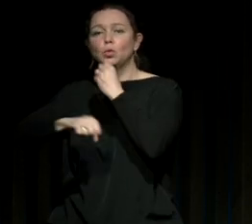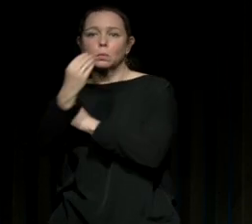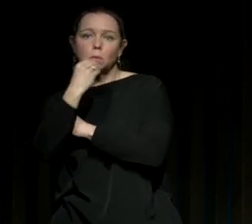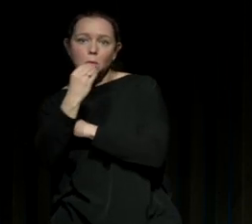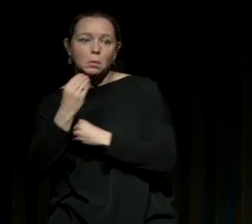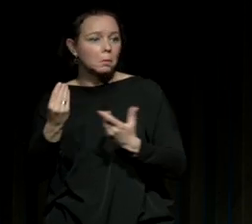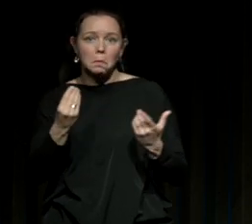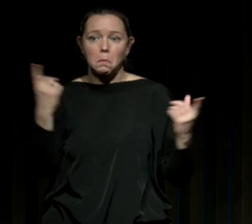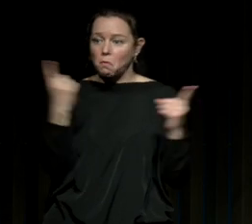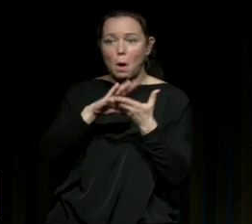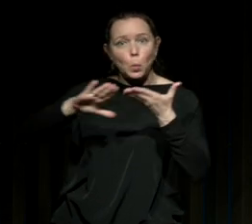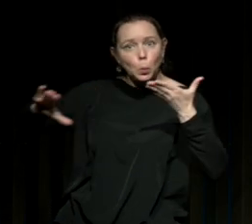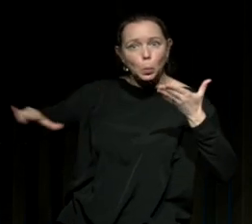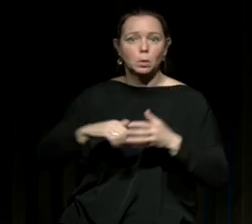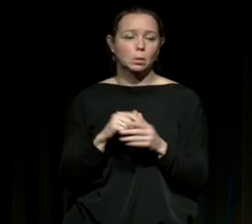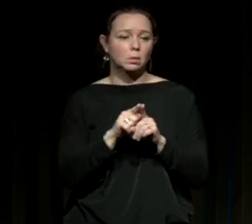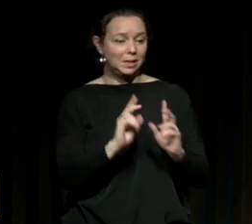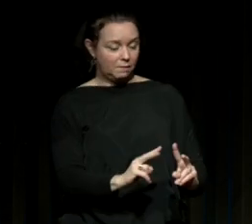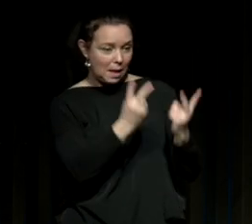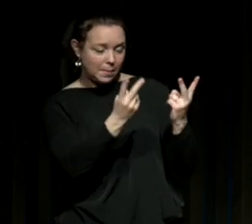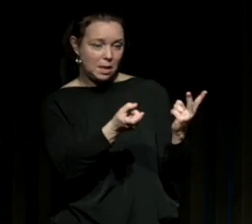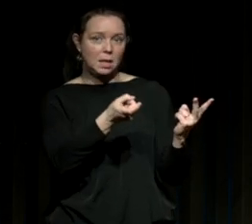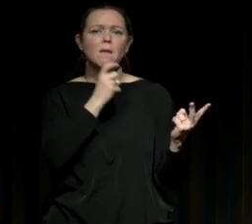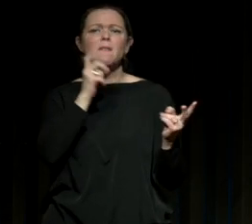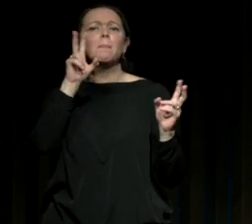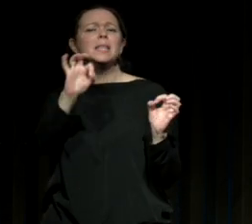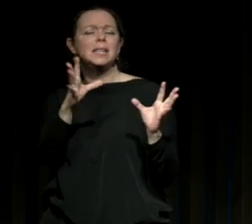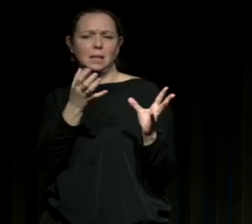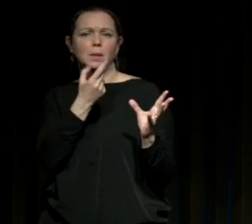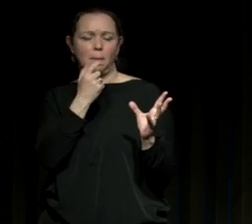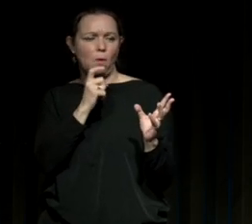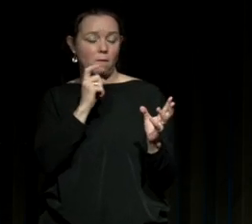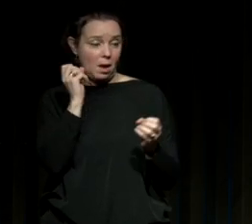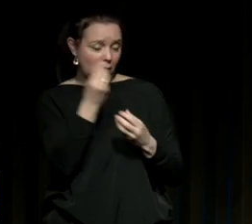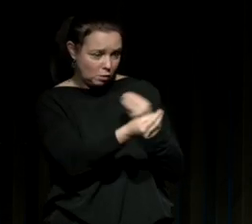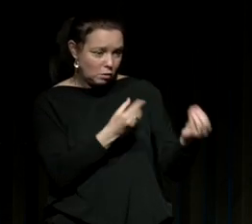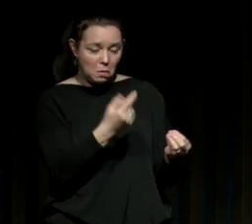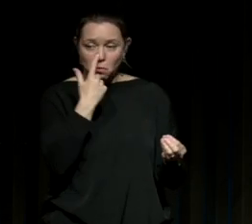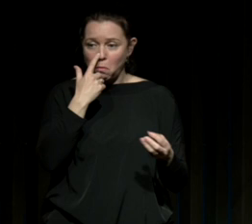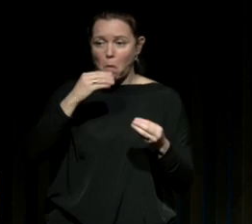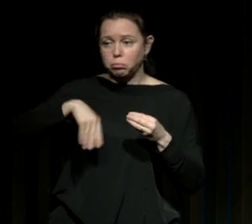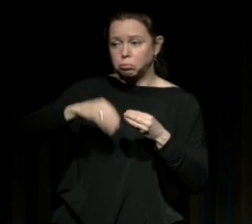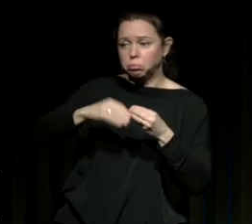vitaminique en faire et ne faut pas aussi souvent que nécessaire les prises de sang pour contrôler